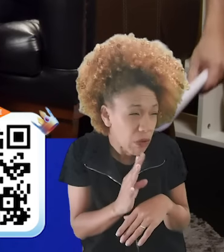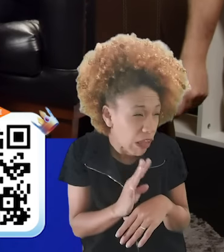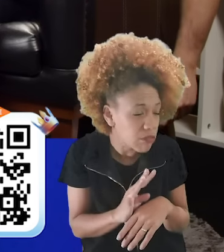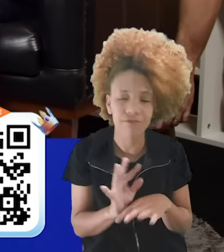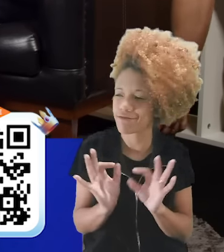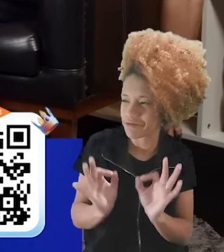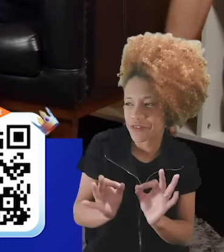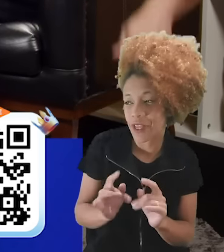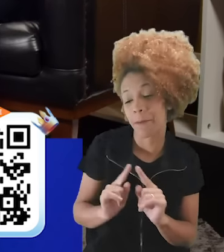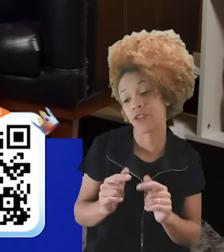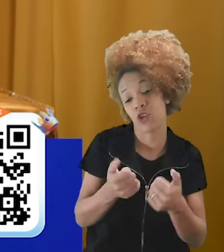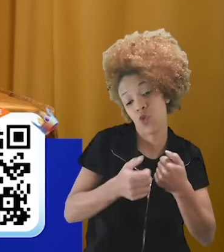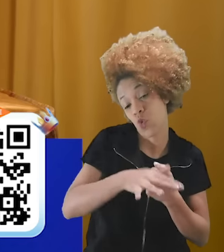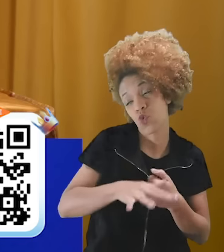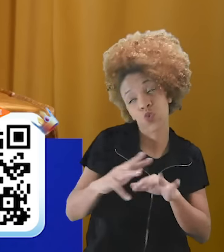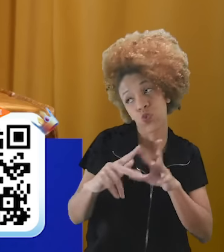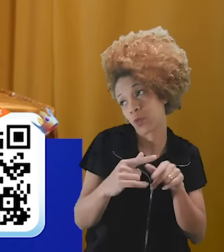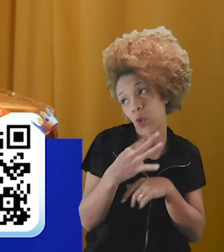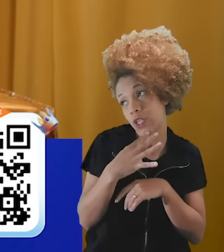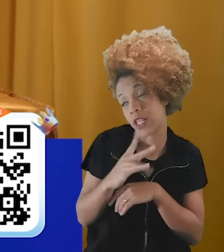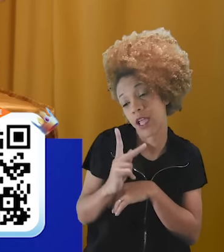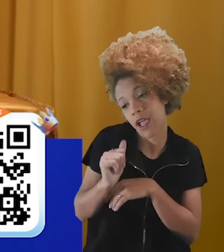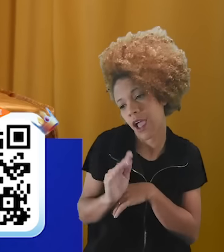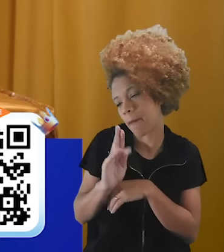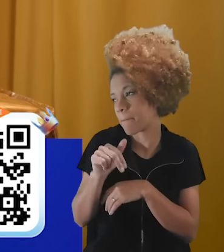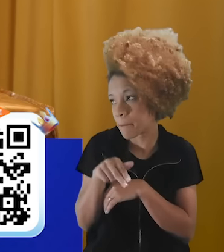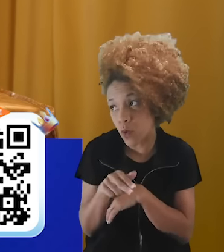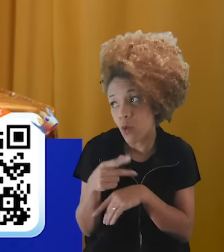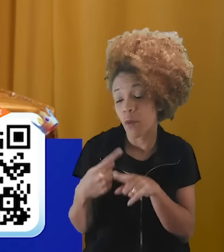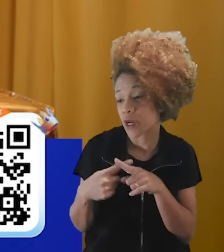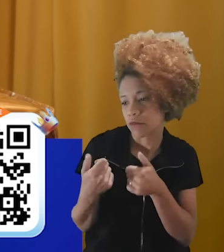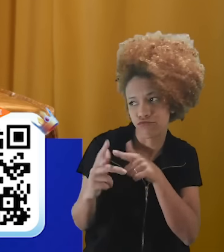perfeito perfeito e já no universo game todo mundo conhece cabom porque se você fala de equipamento